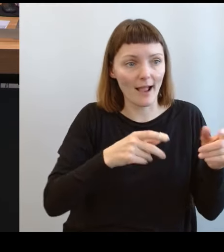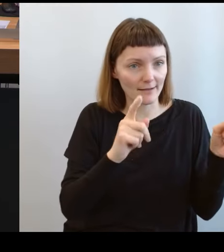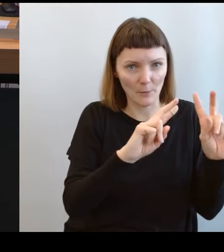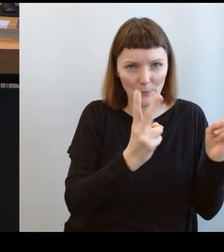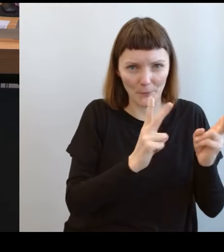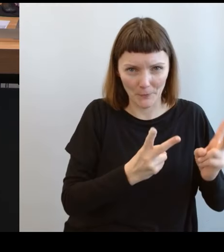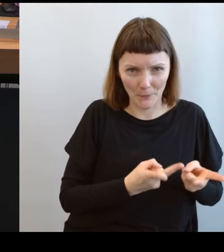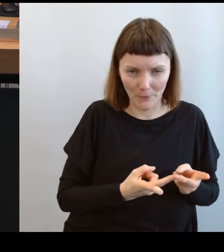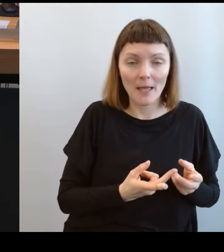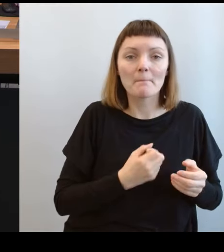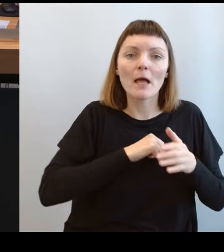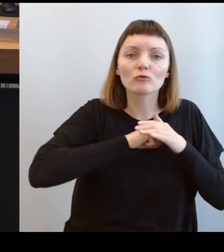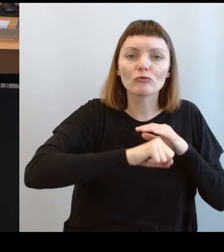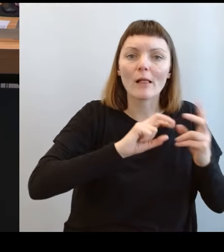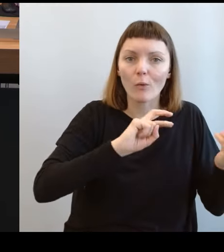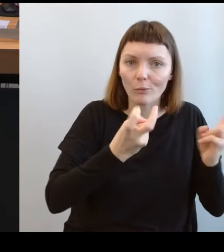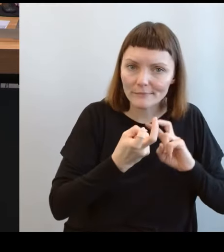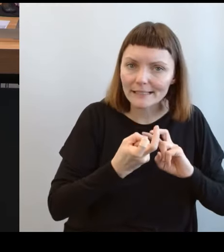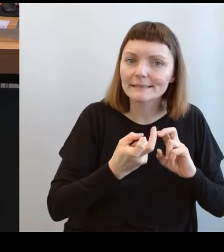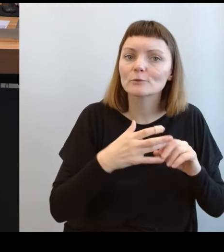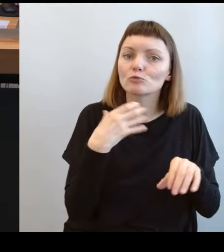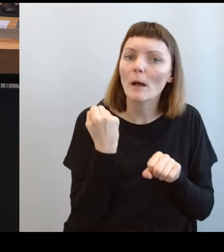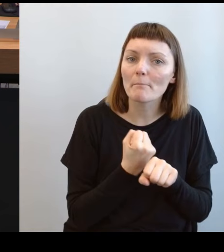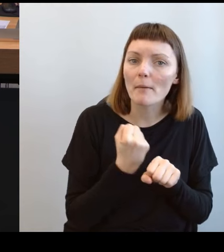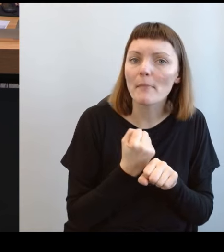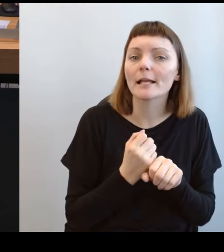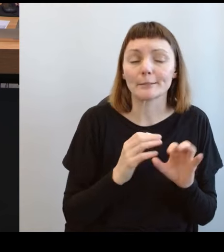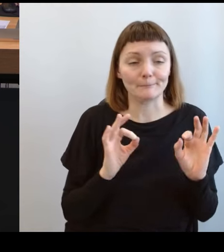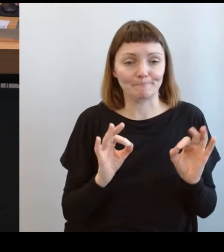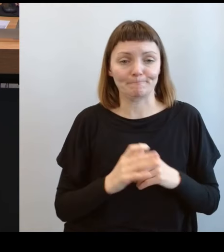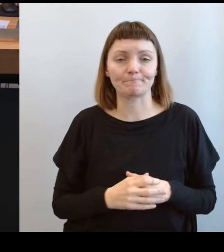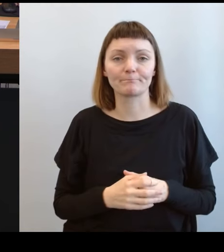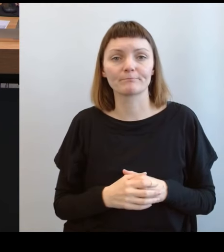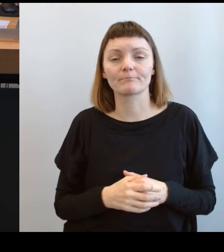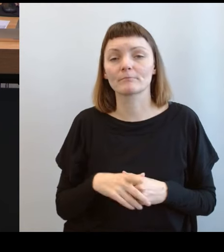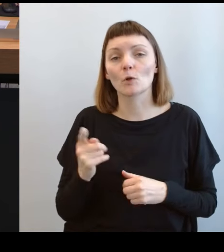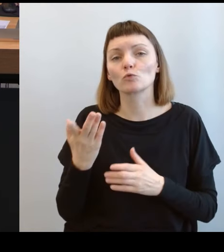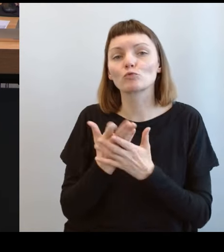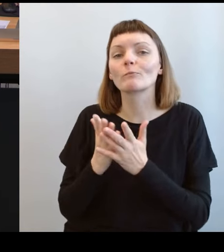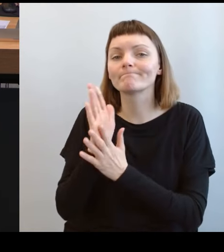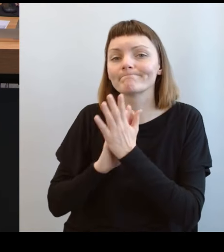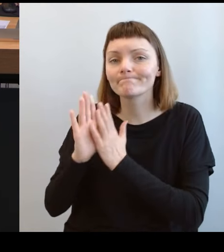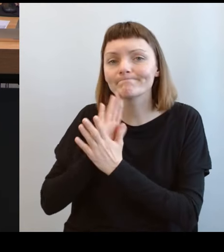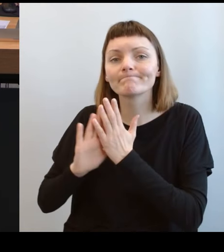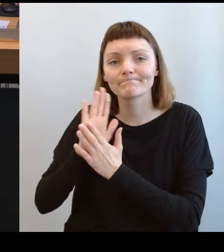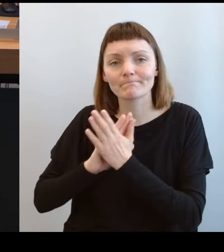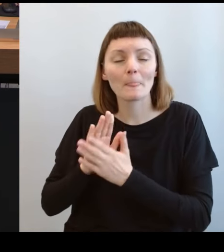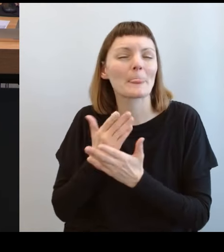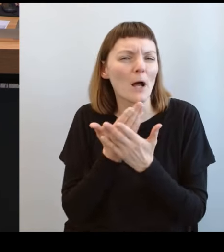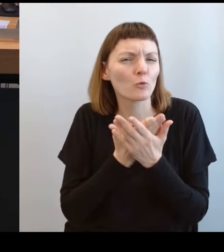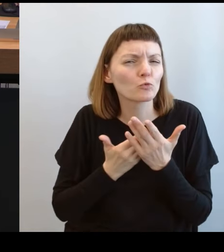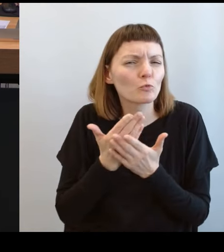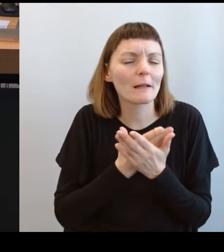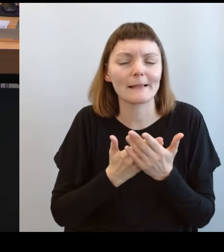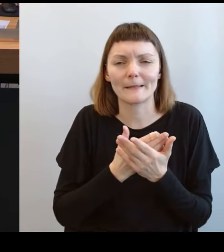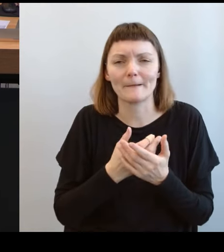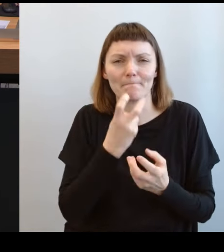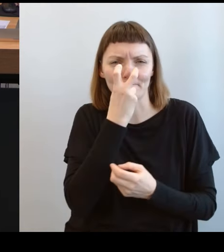Sie haben es beschrieben, Auszubildende, die Frage, wie wir Fachkräfte der Zukunft ausbilden, ist einer der Grundlagen, einer der Säulen dafür, dass wir unseren